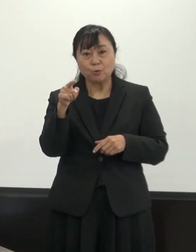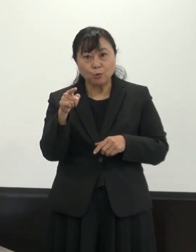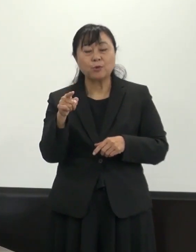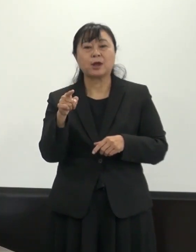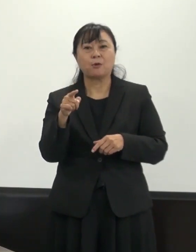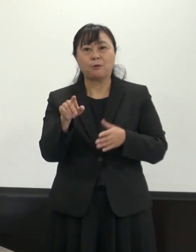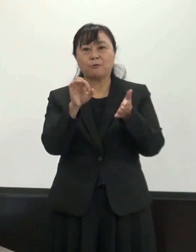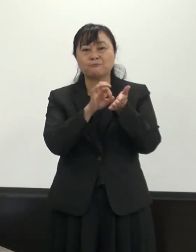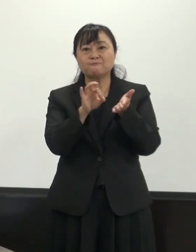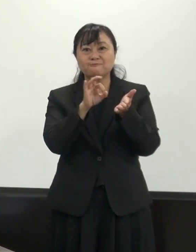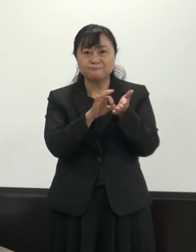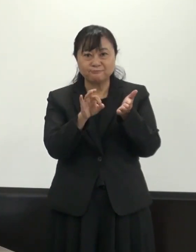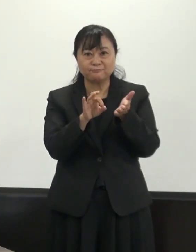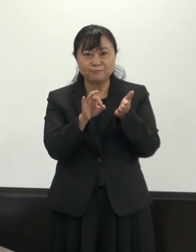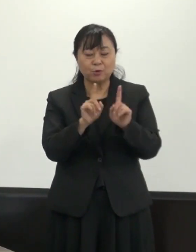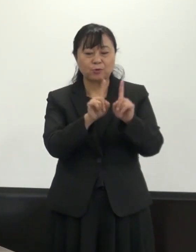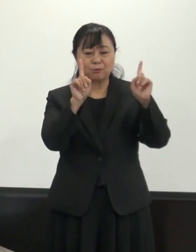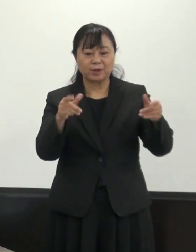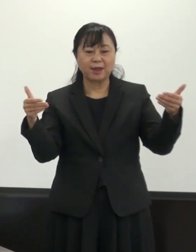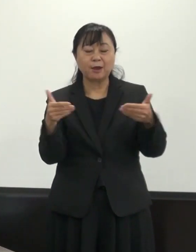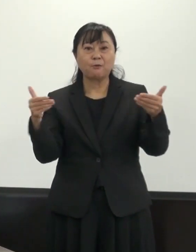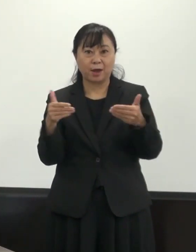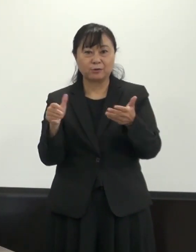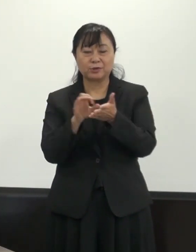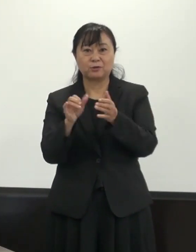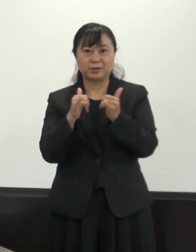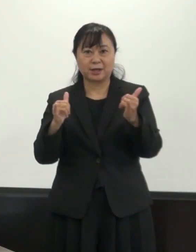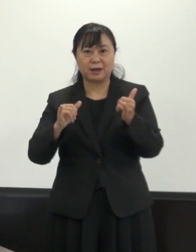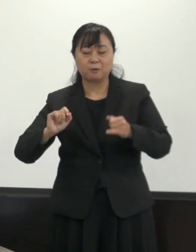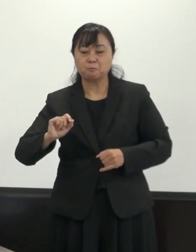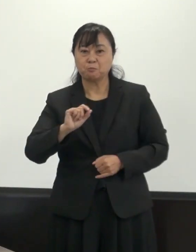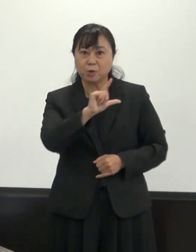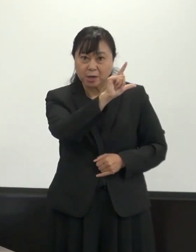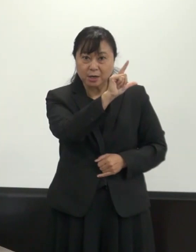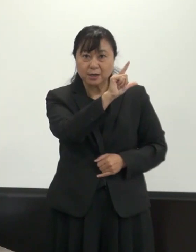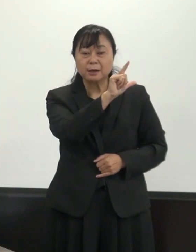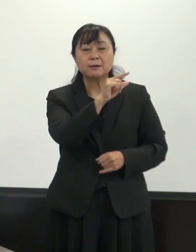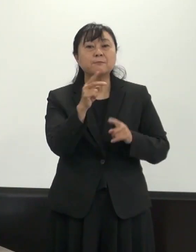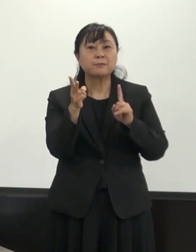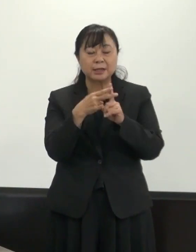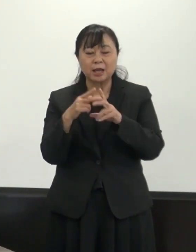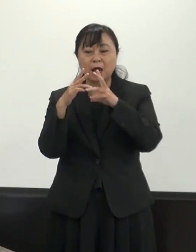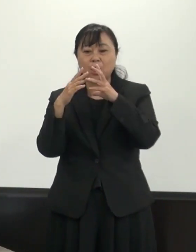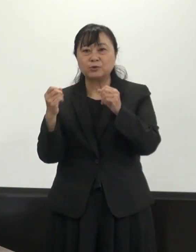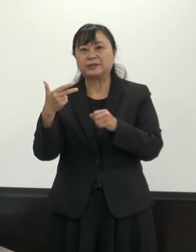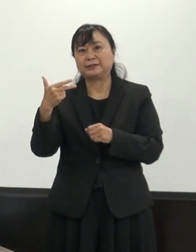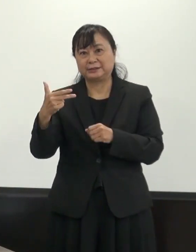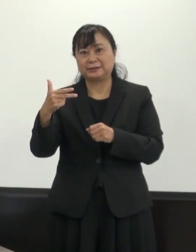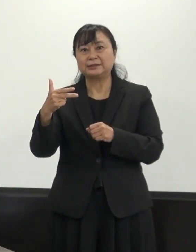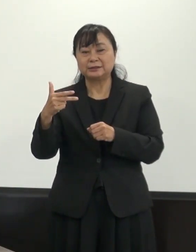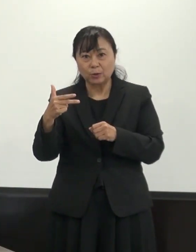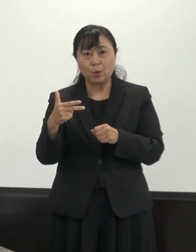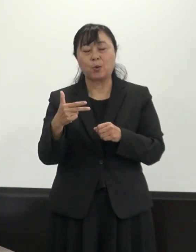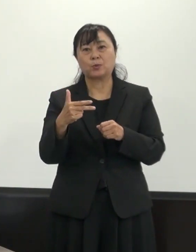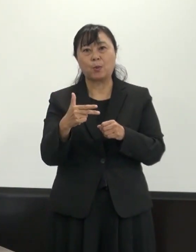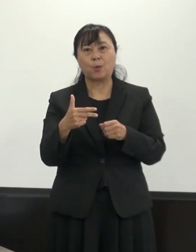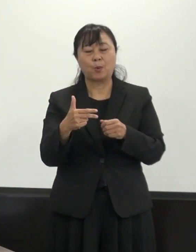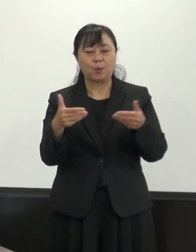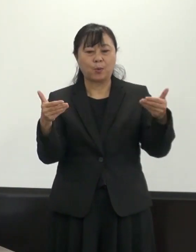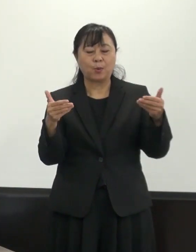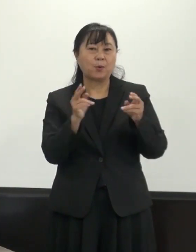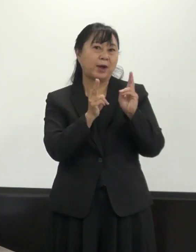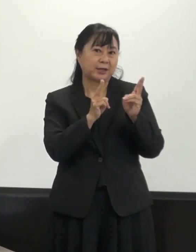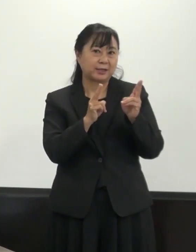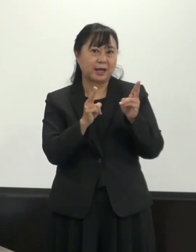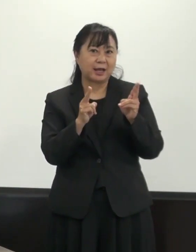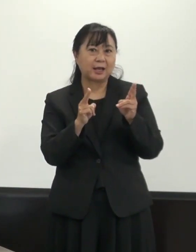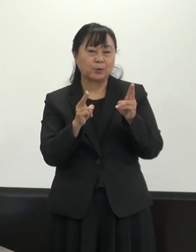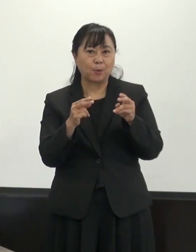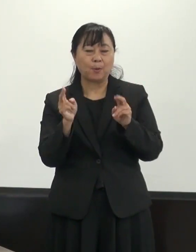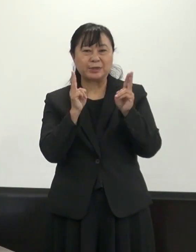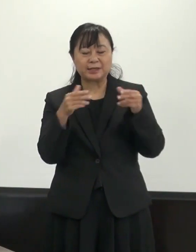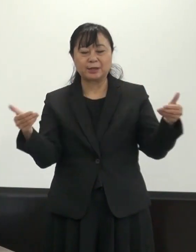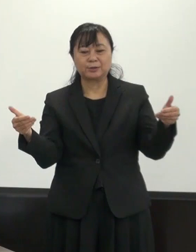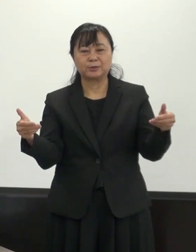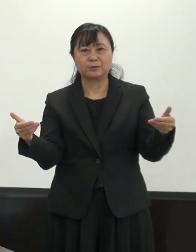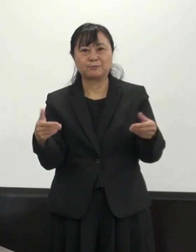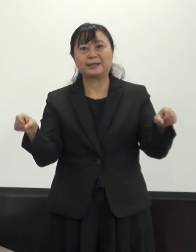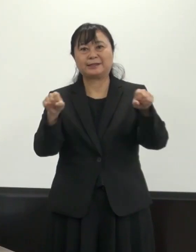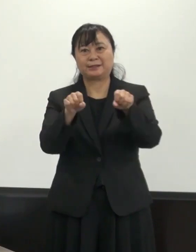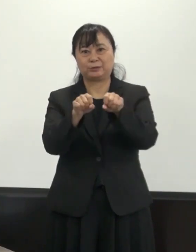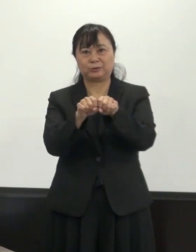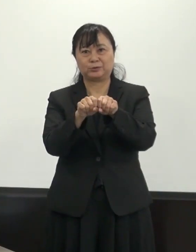本市でのテレワーク利用者の増加や、市内事業者との新たな ビジネスマッチング等につなげていきたいと考えております